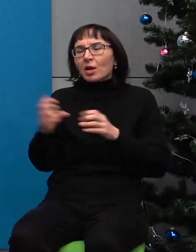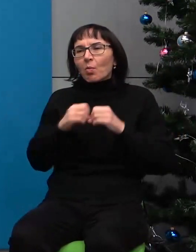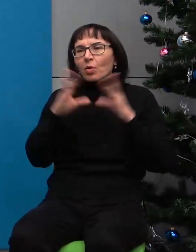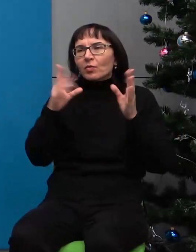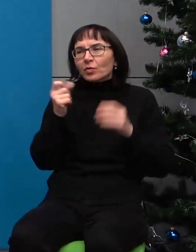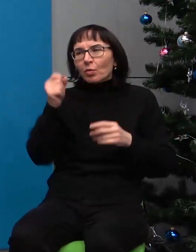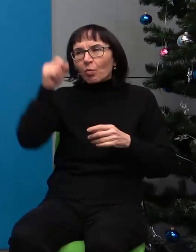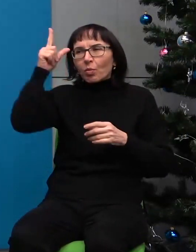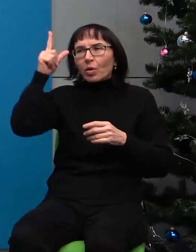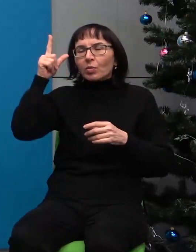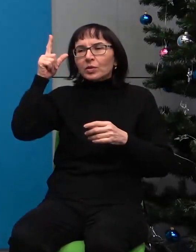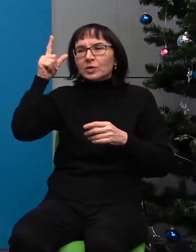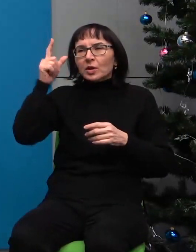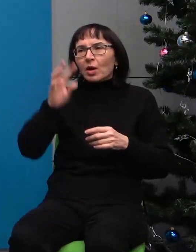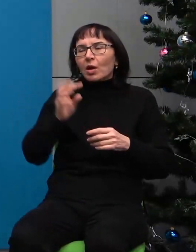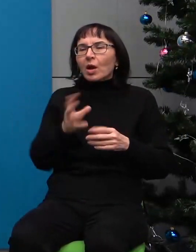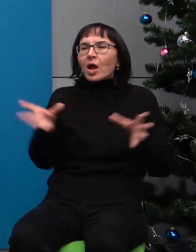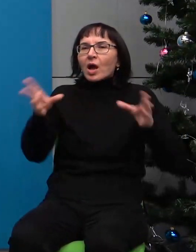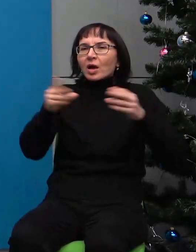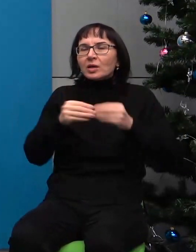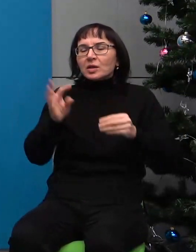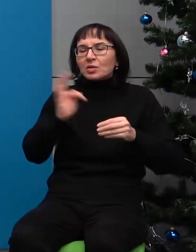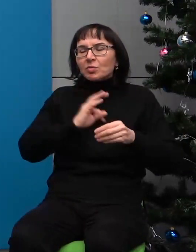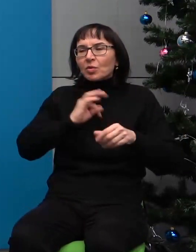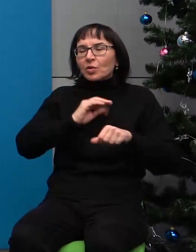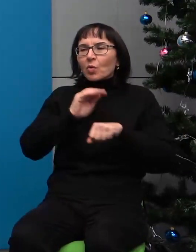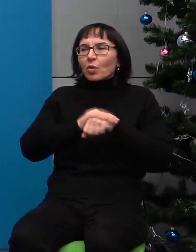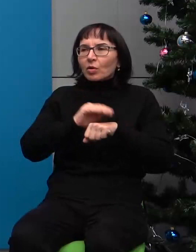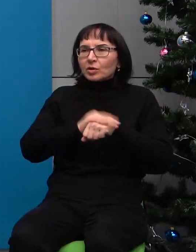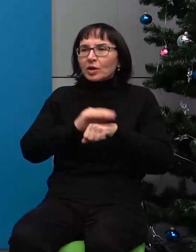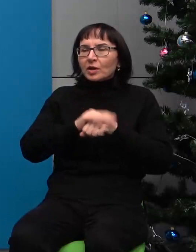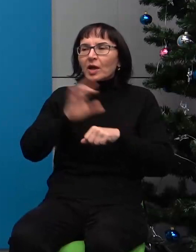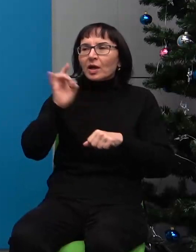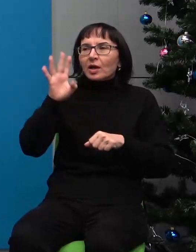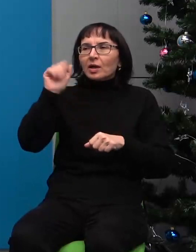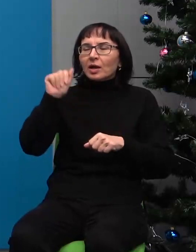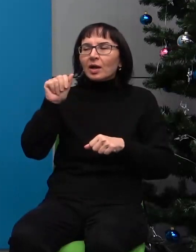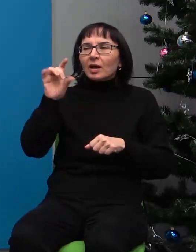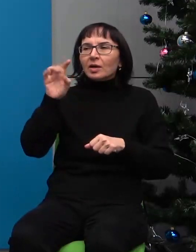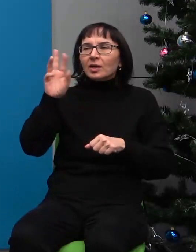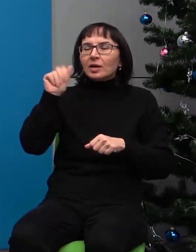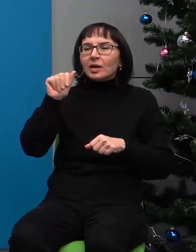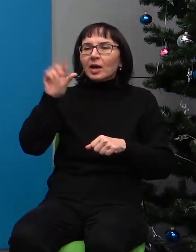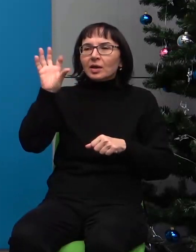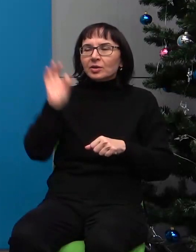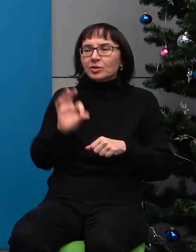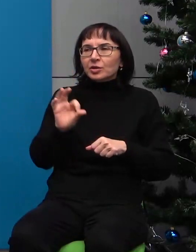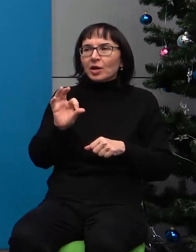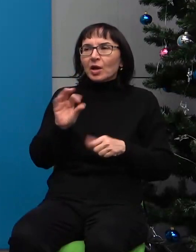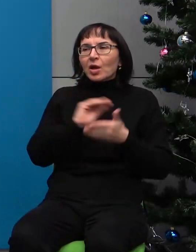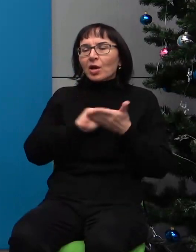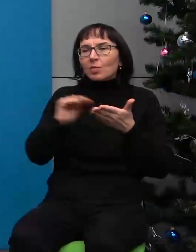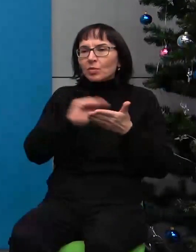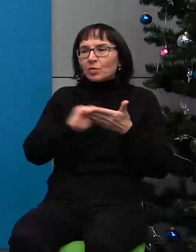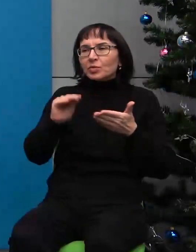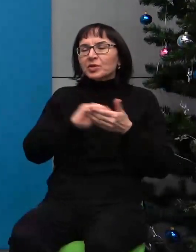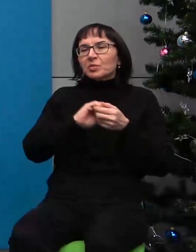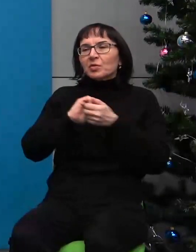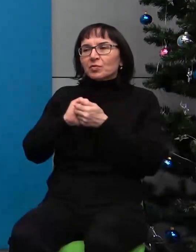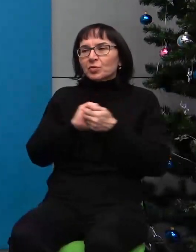wspólnie u mnie i mojej koleżanki Gabrieli Gargaś, pisarki powieści obyczajowych, że może napiszemy coś wspólnie, że jest taki, mało kto to robi